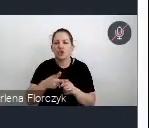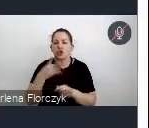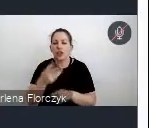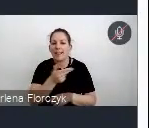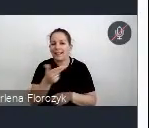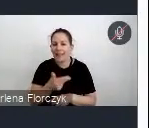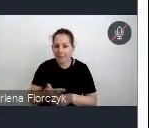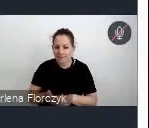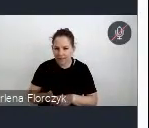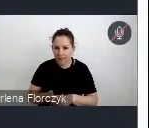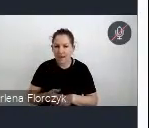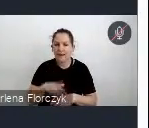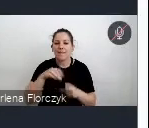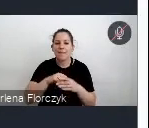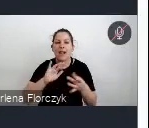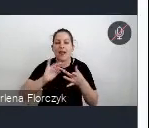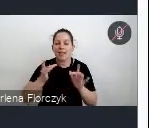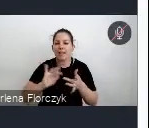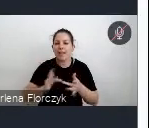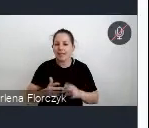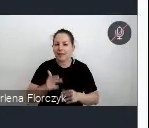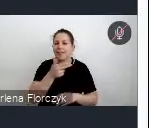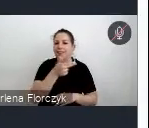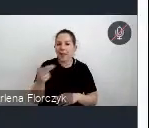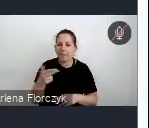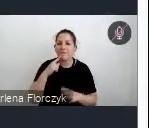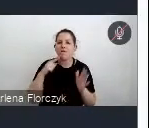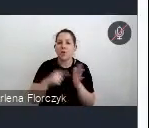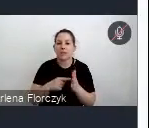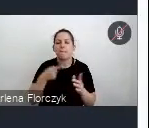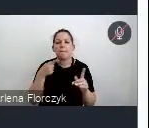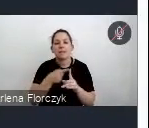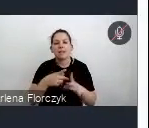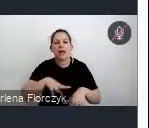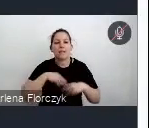Tutaj są linki do tematów poświęconych właśnie Misji Adaptacja do Zmian Klimatu